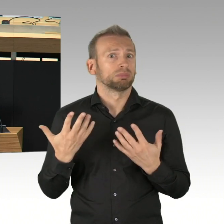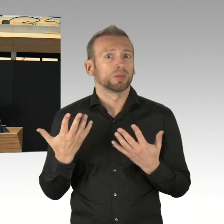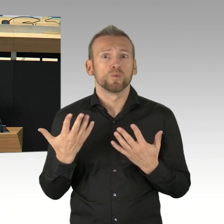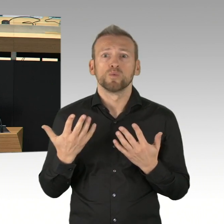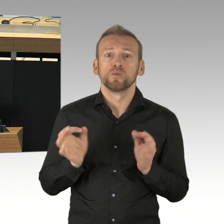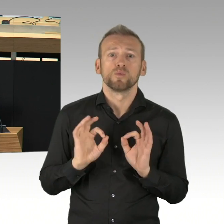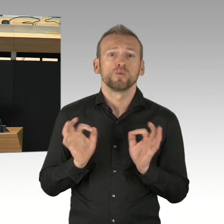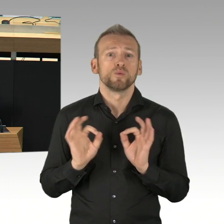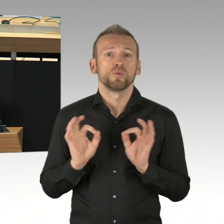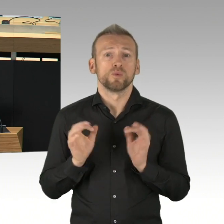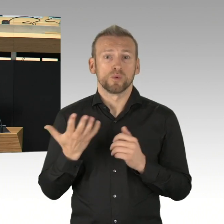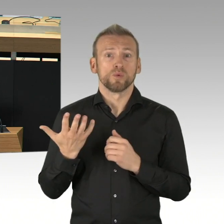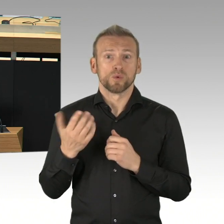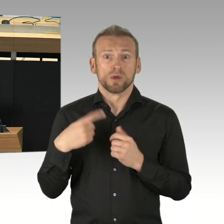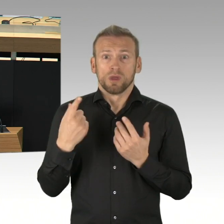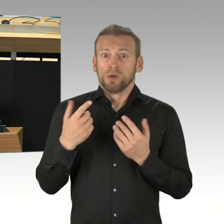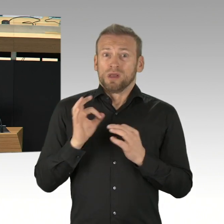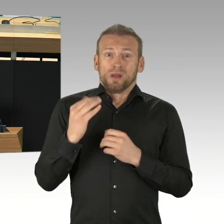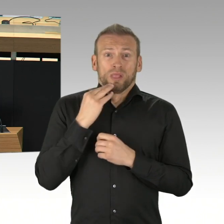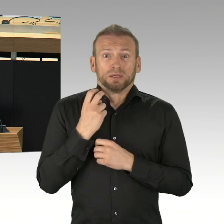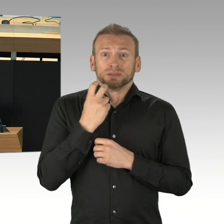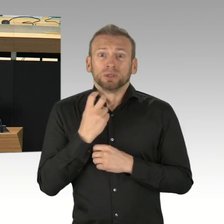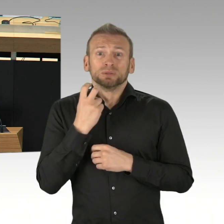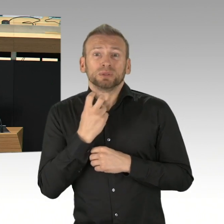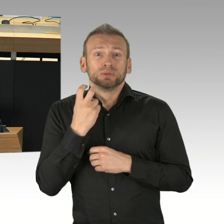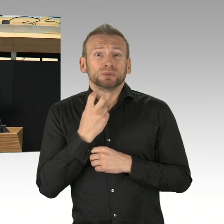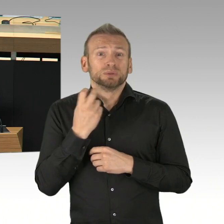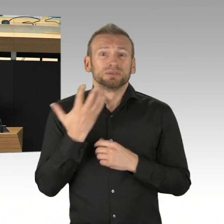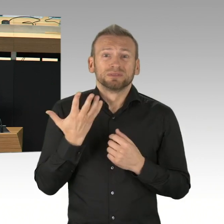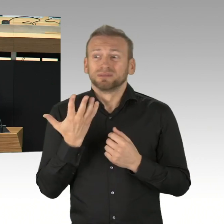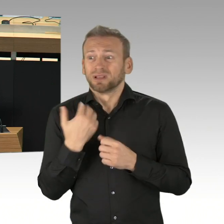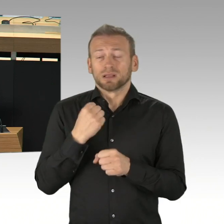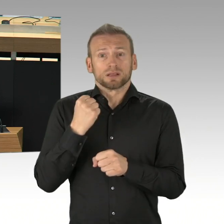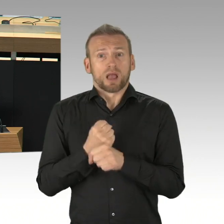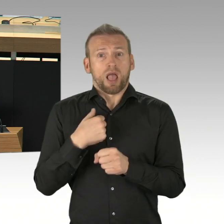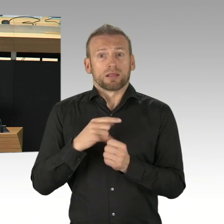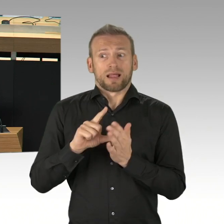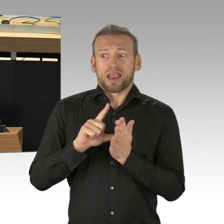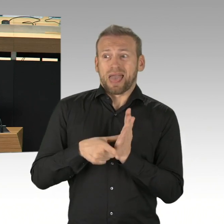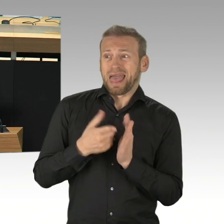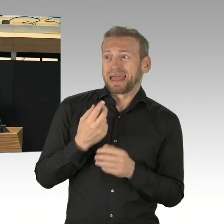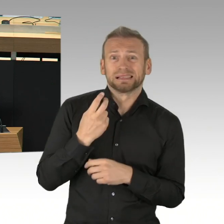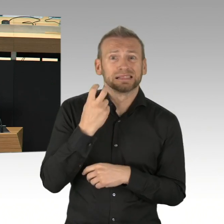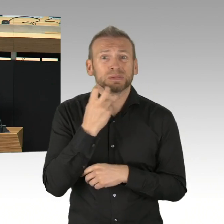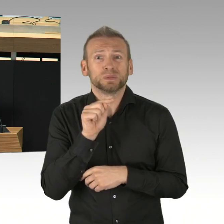die nach einer Trennung eine eigene Wohnung brauchen. Das sind Studenten, die eine Studentenwohnungen finden möchten